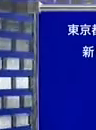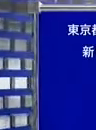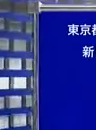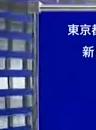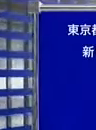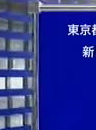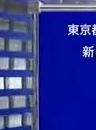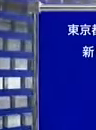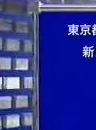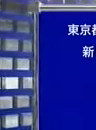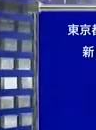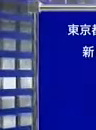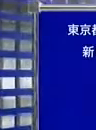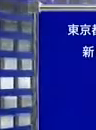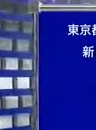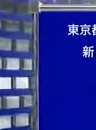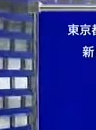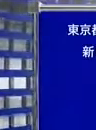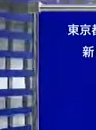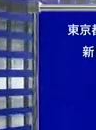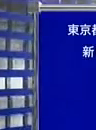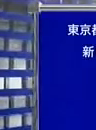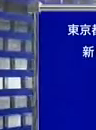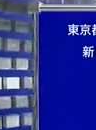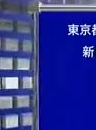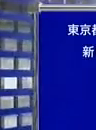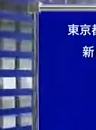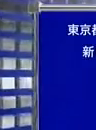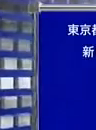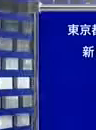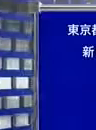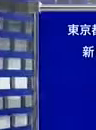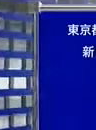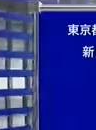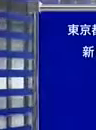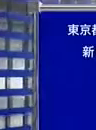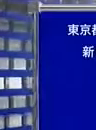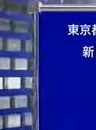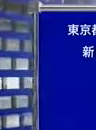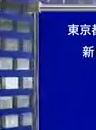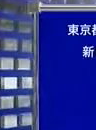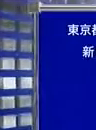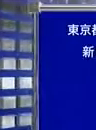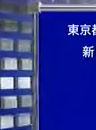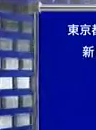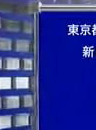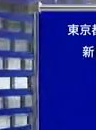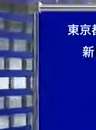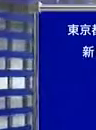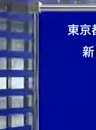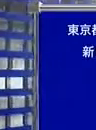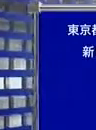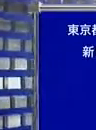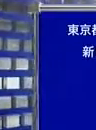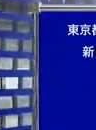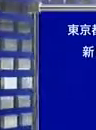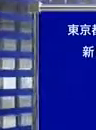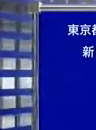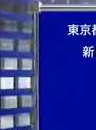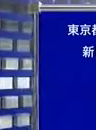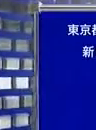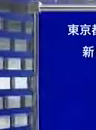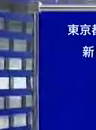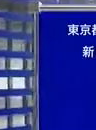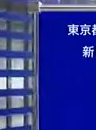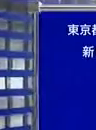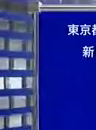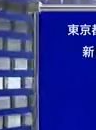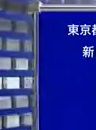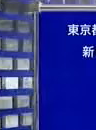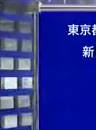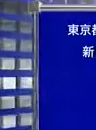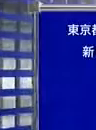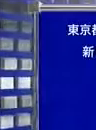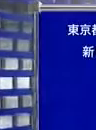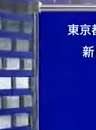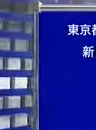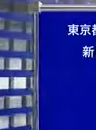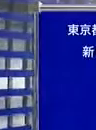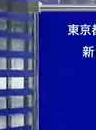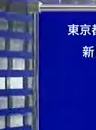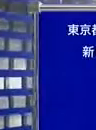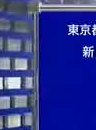東京都知事候補 新しい日本 杉田健 43歳